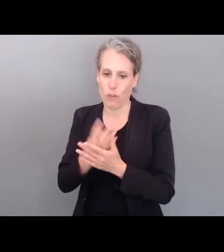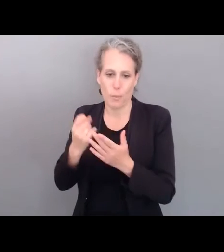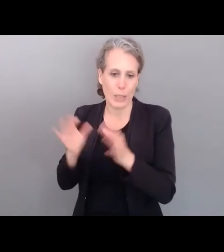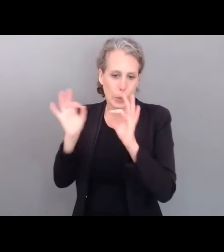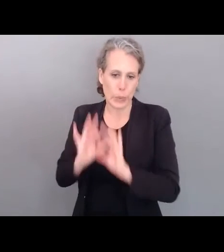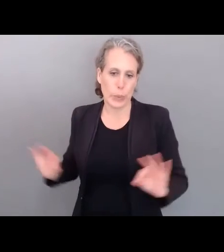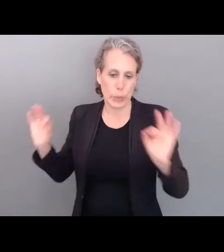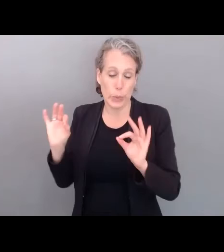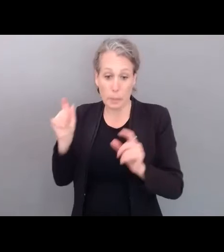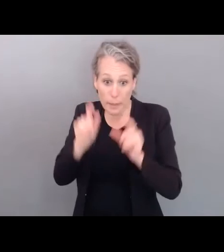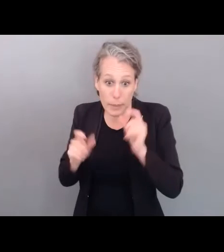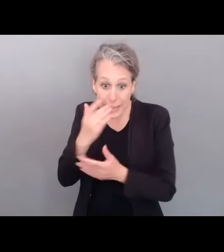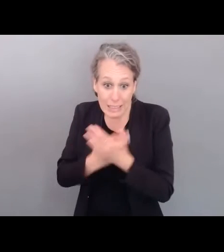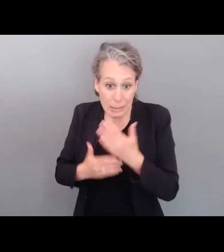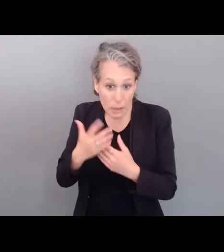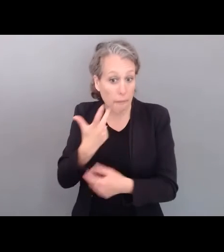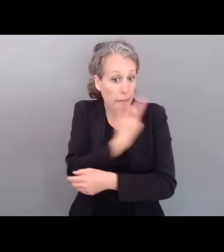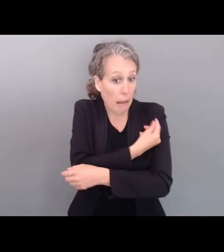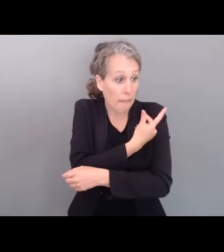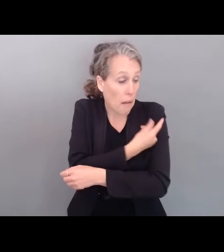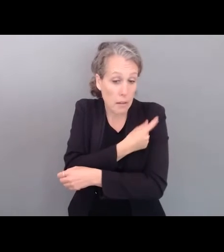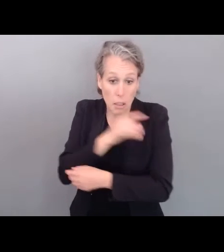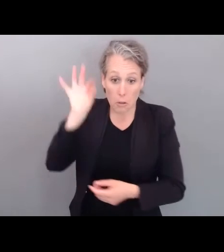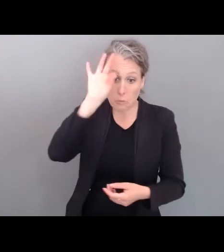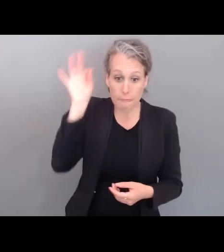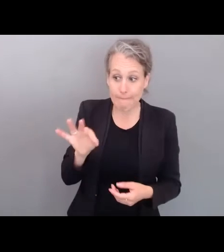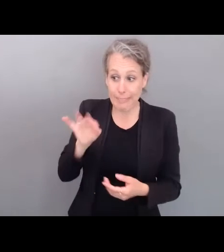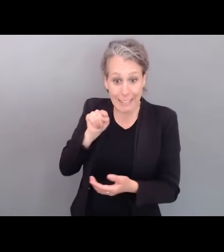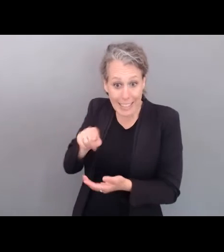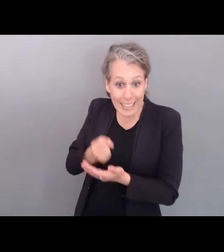información que esté disponible sobre personas con discapacidad, cuántas personas con